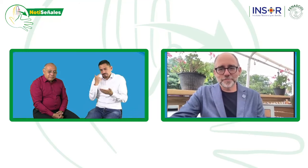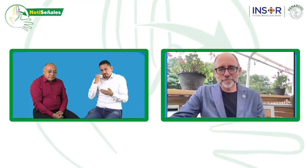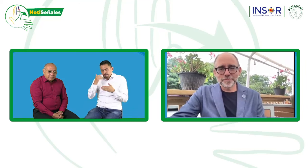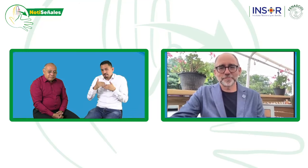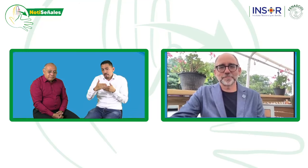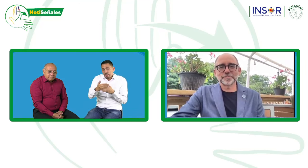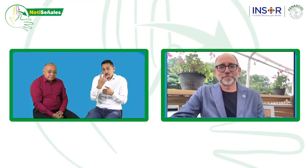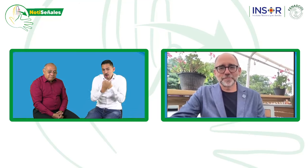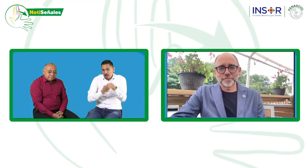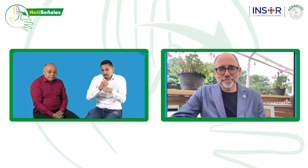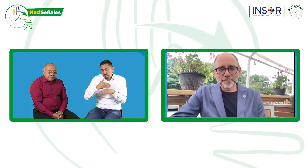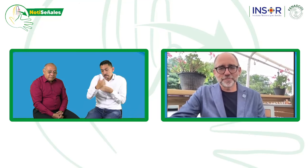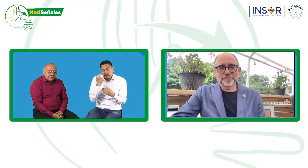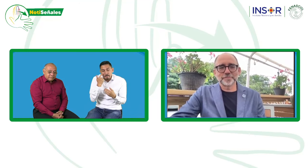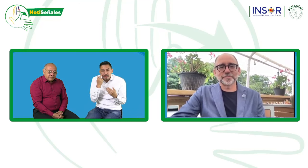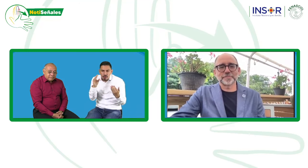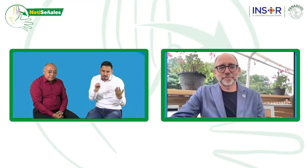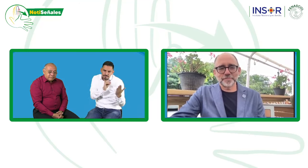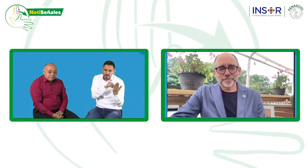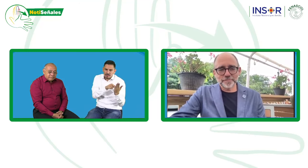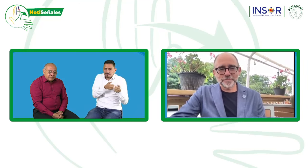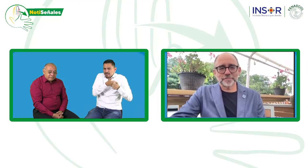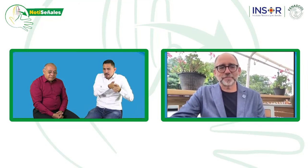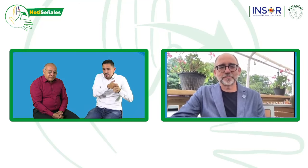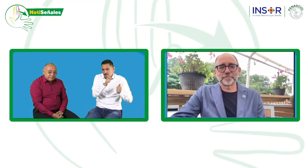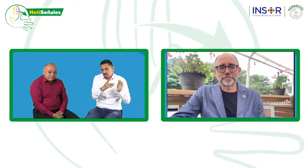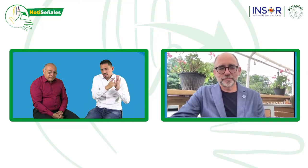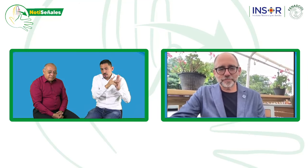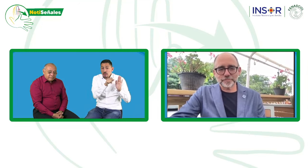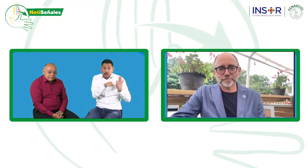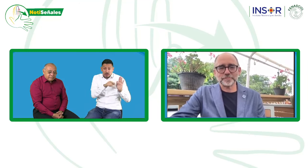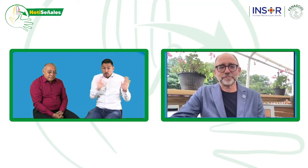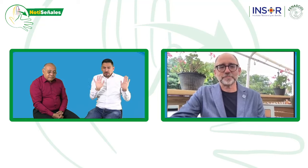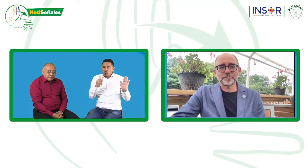paradigma, esos pensamientos de que las personas sordas no pueden. Sí se puede. Así que en